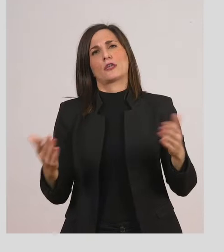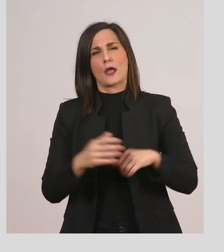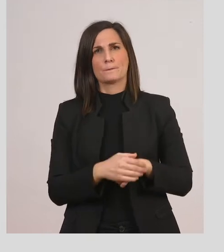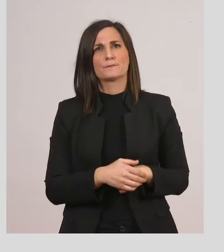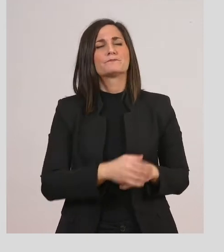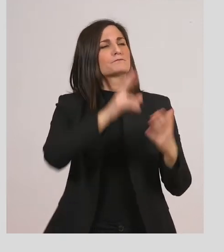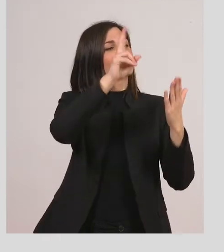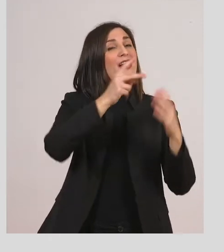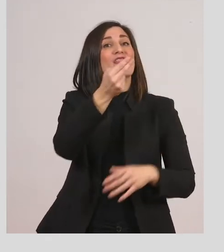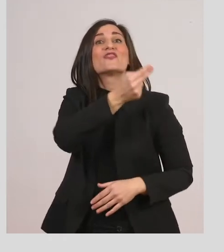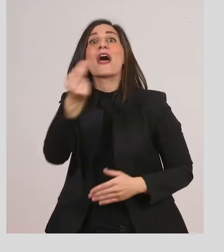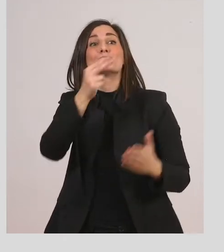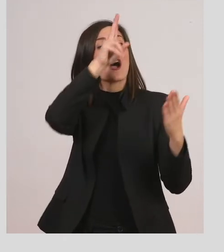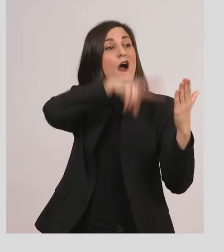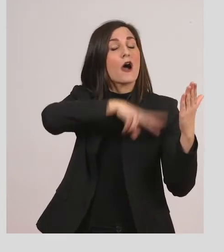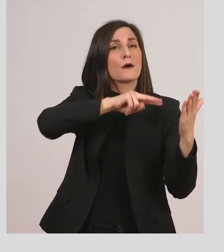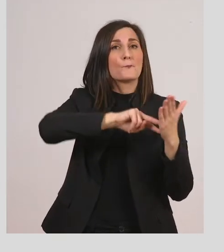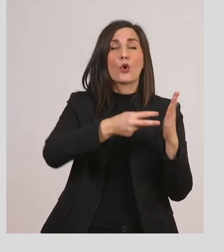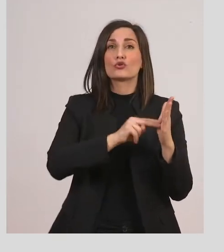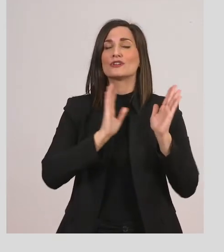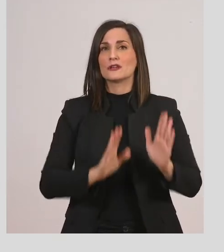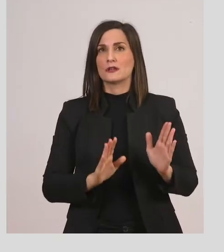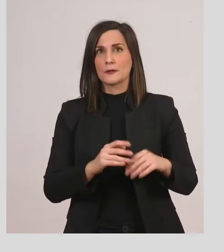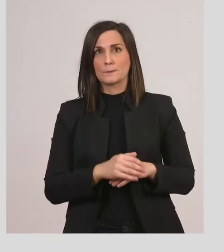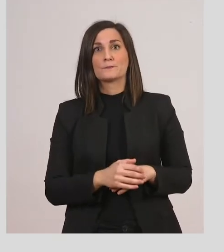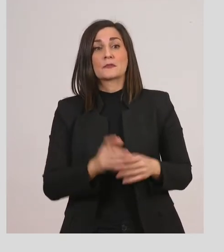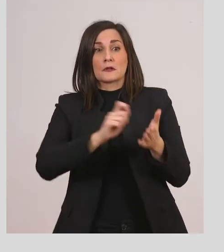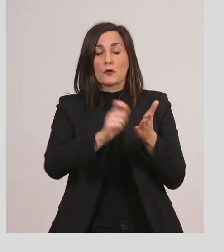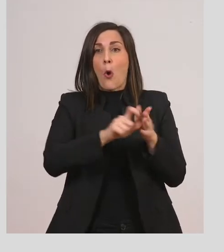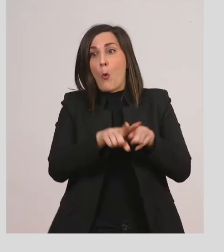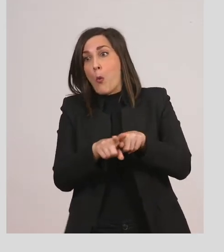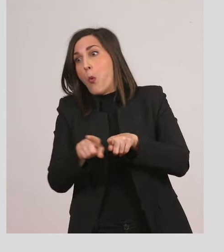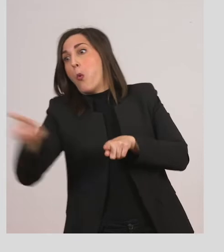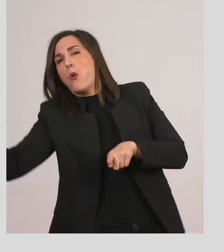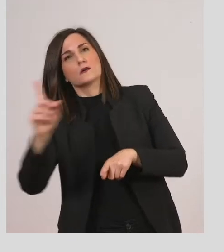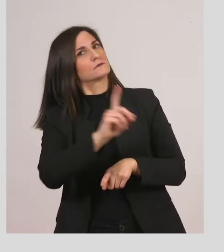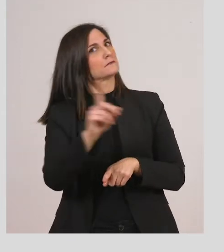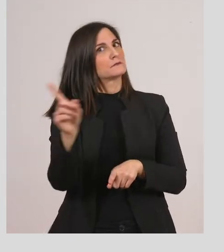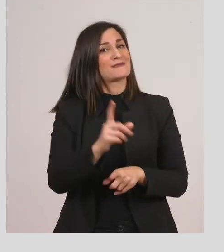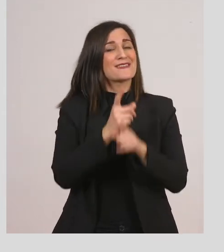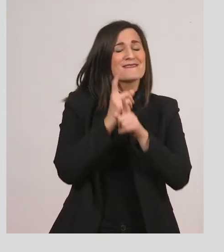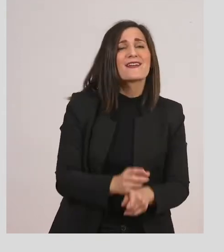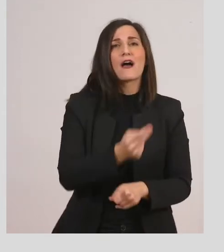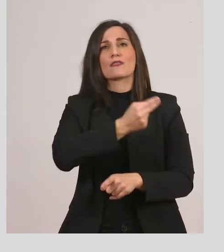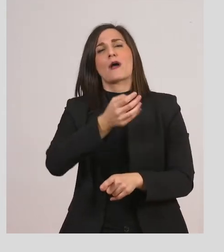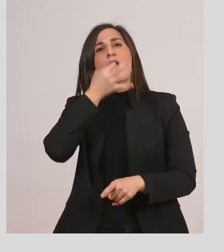Διαβάζουμε προσεκτικά το θέμα μας. Είναι πολύ βασικό να μην φεύγουμε εκτός θέματος. Ειδικά στο επιχείρημα αν το καταφέρουμε αυτό,